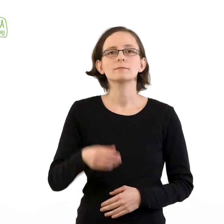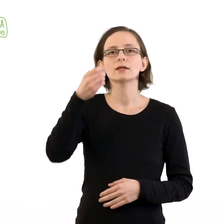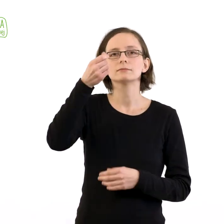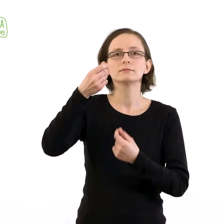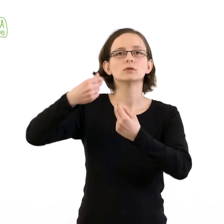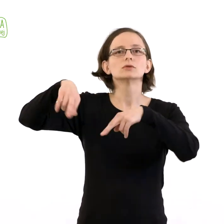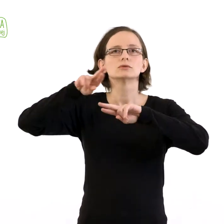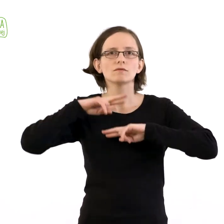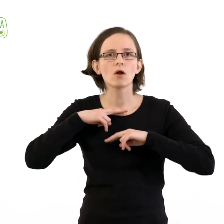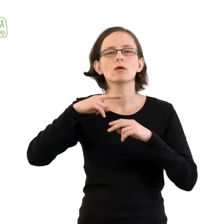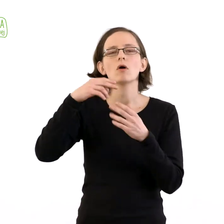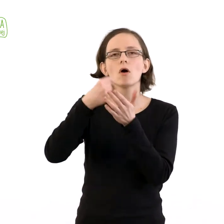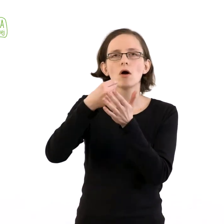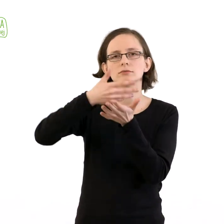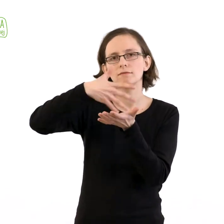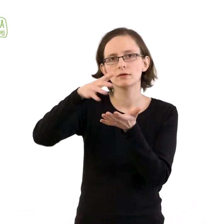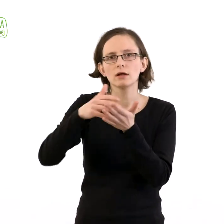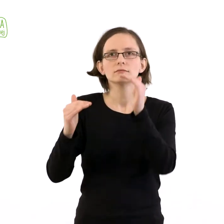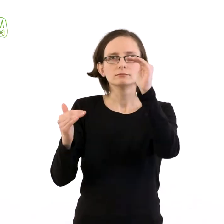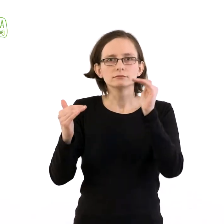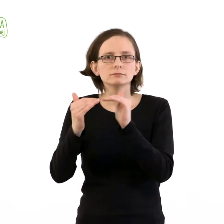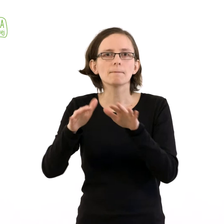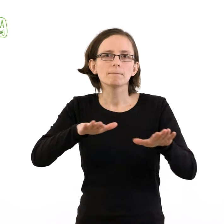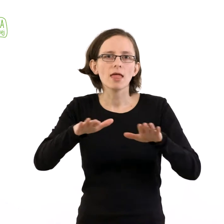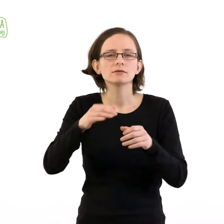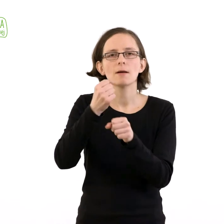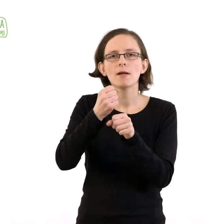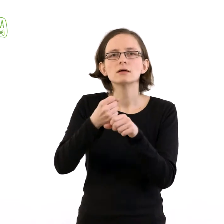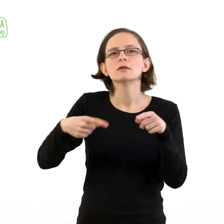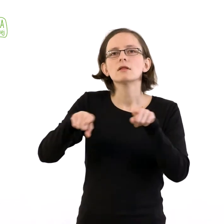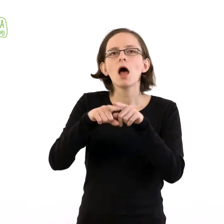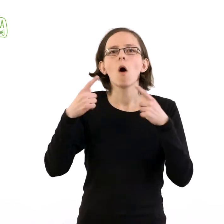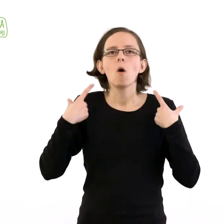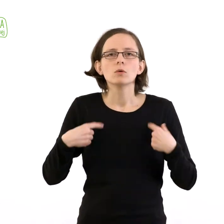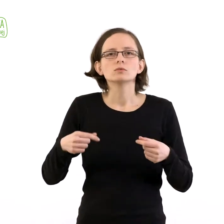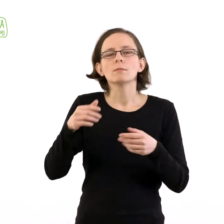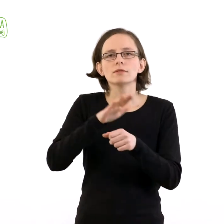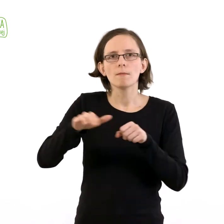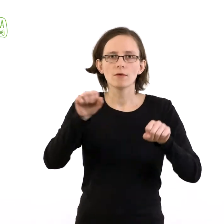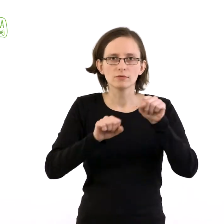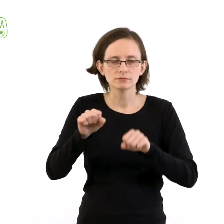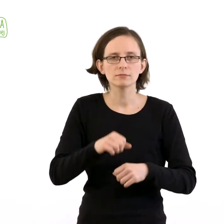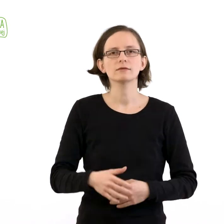2. Zwrot kosztów przystosowania stanowiska pracy dla osoby niepełnosprawnej.